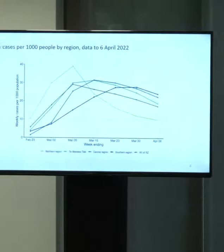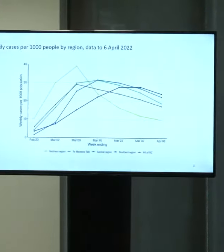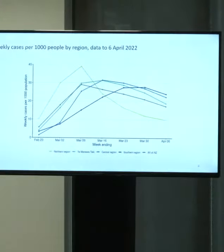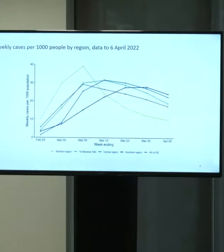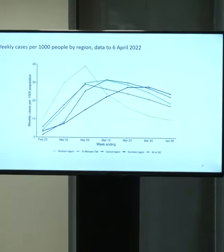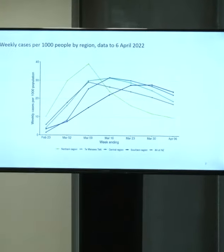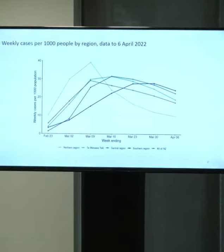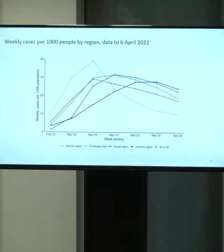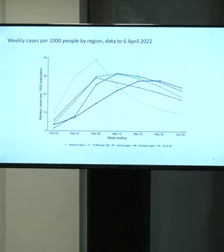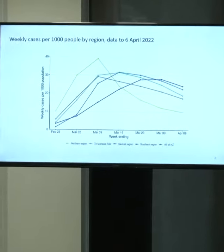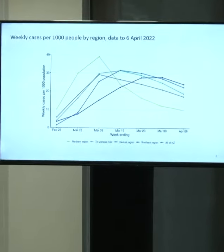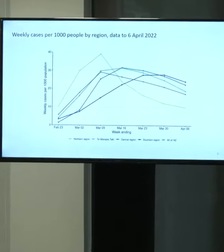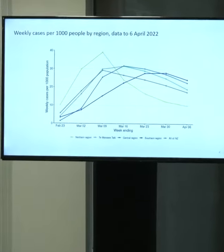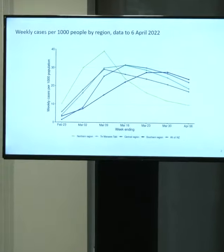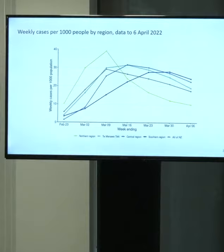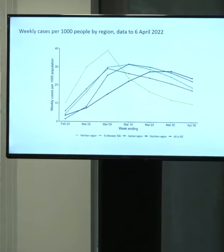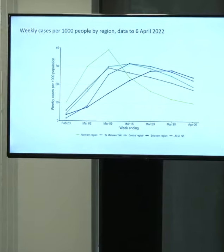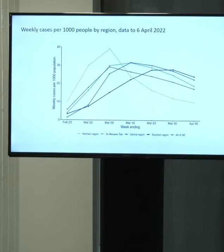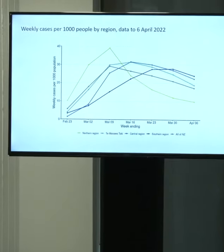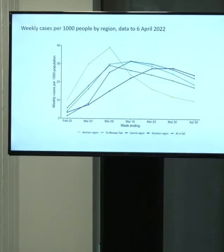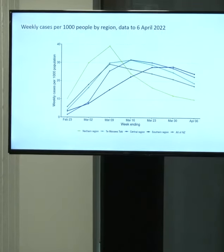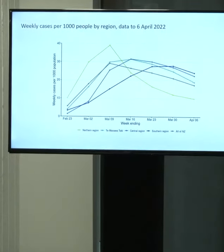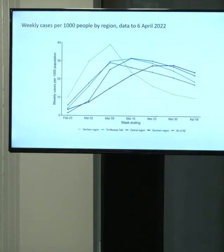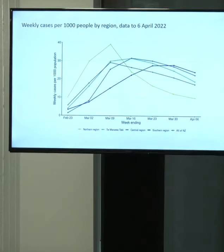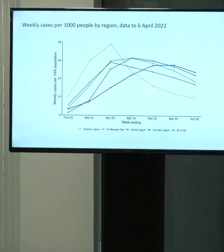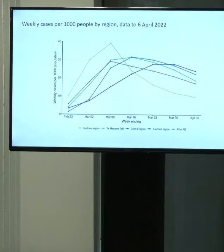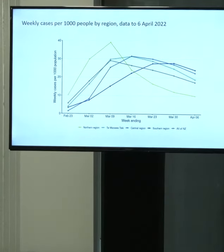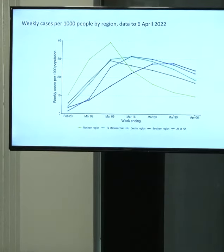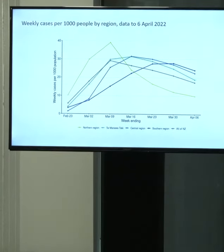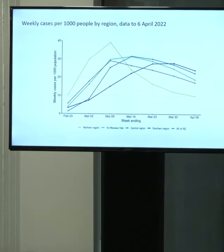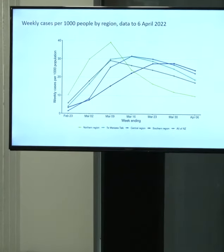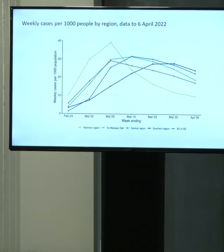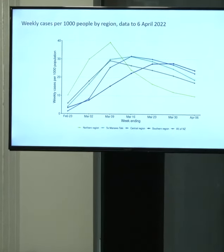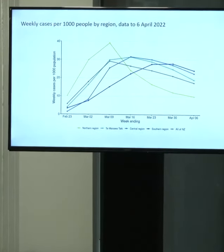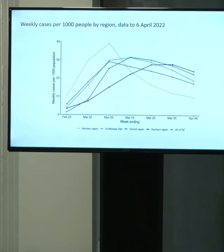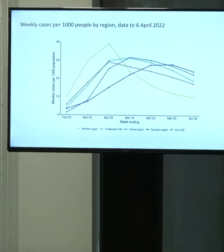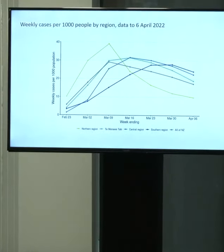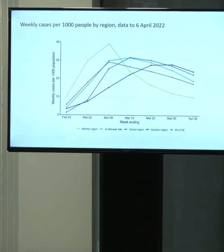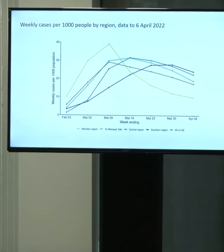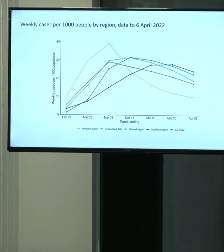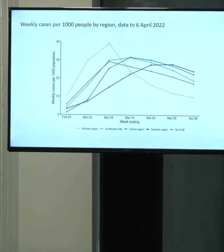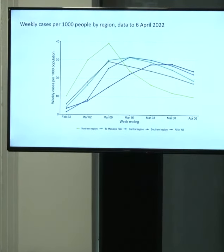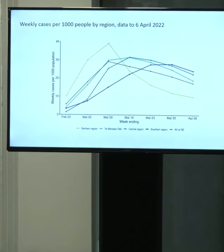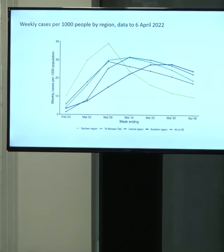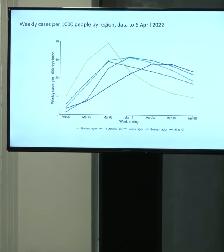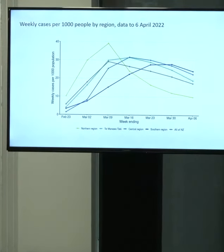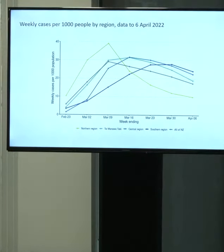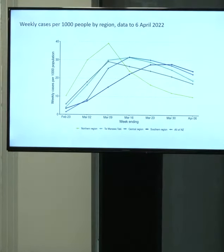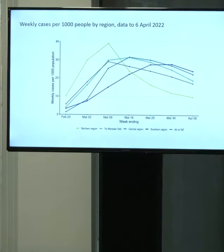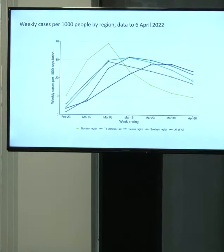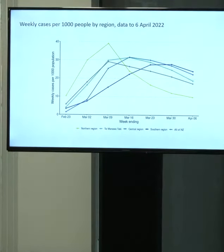mo ia 1000 tangata. Ki te titiro